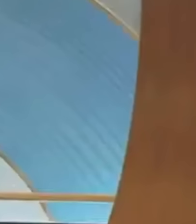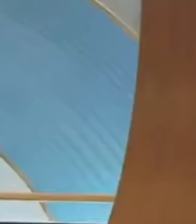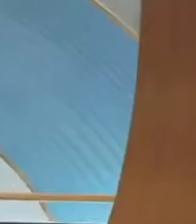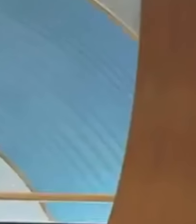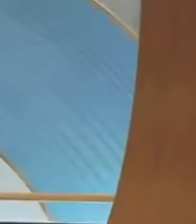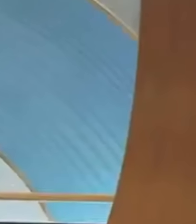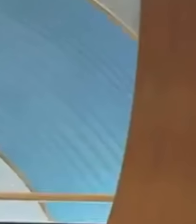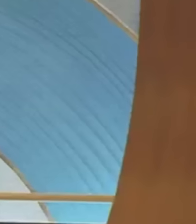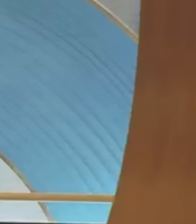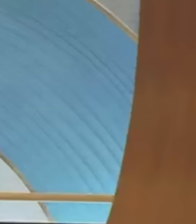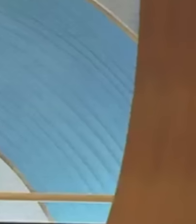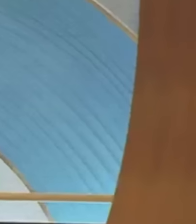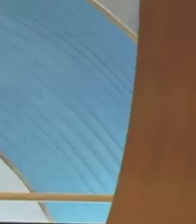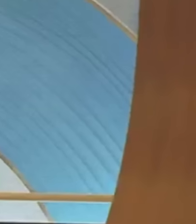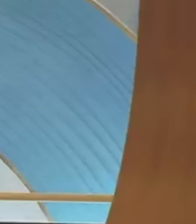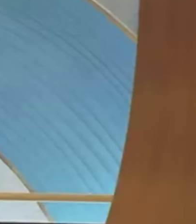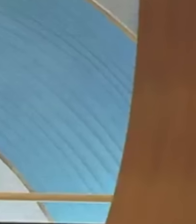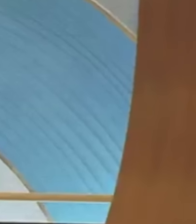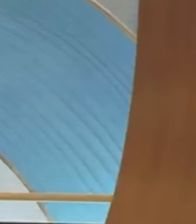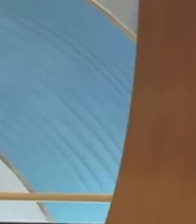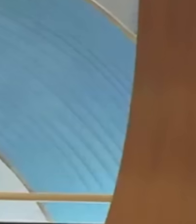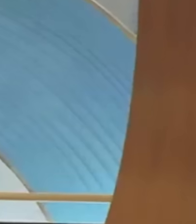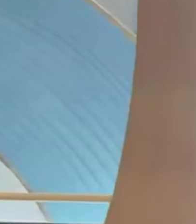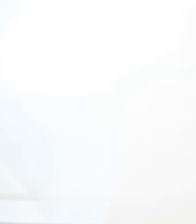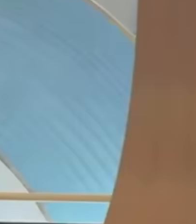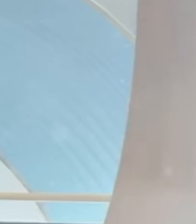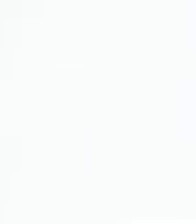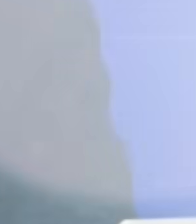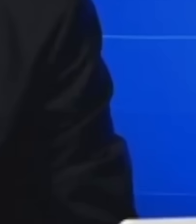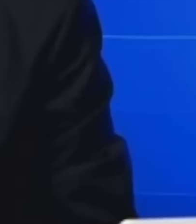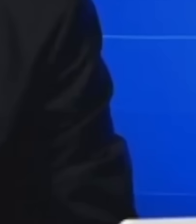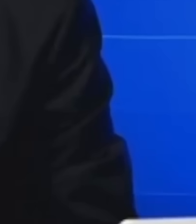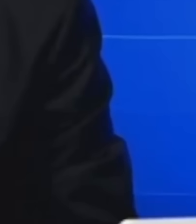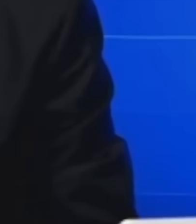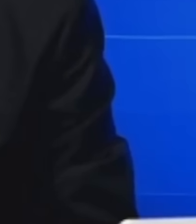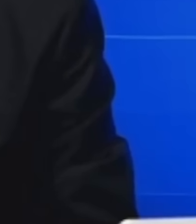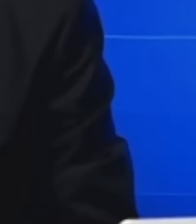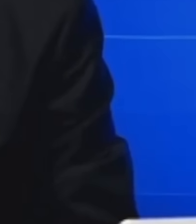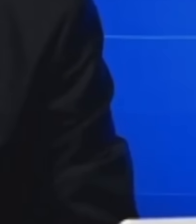convertido sus espacios informativos en trincheras de oposición. Lo que vemos no es necesariamente